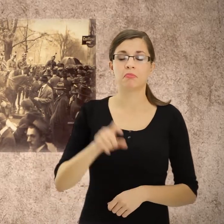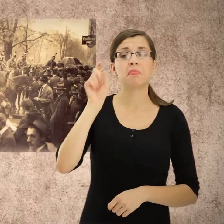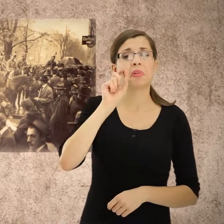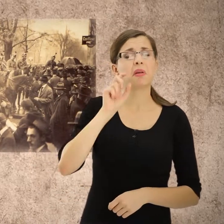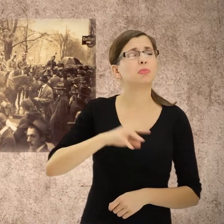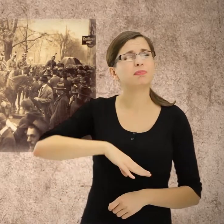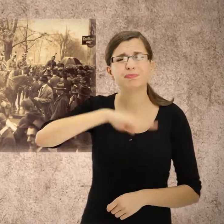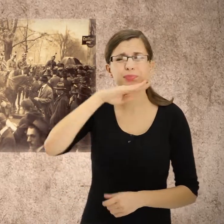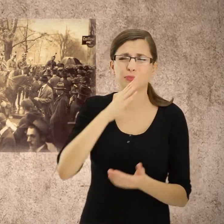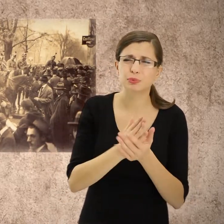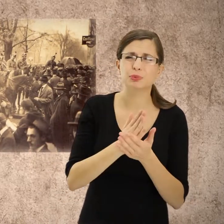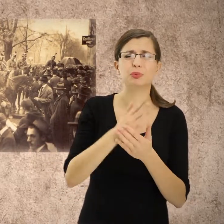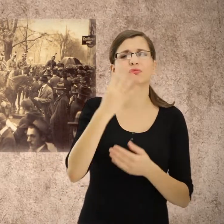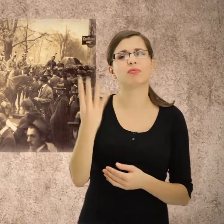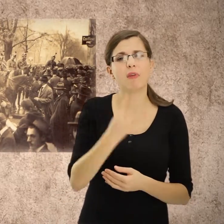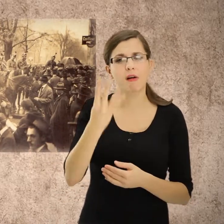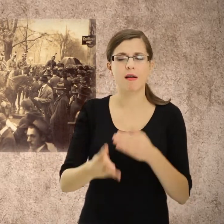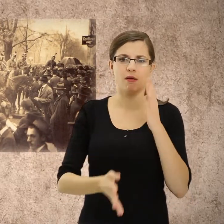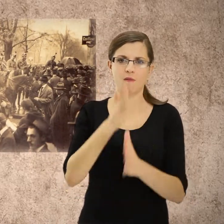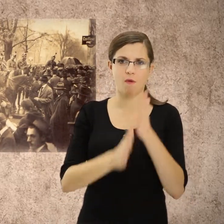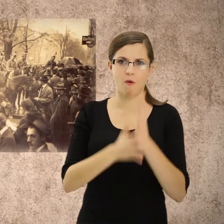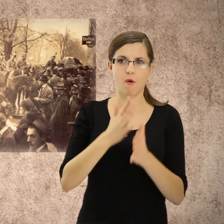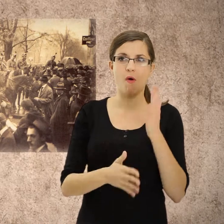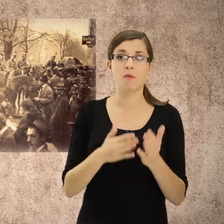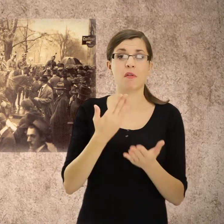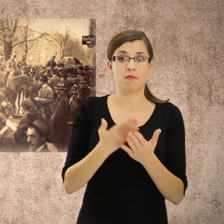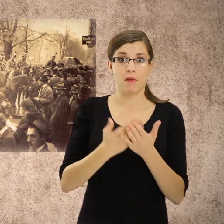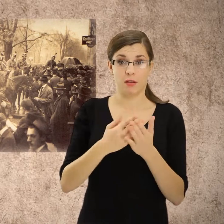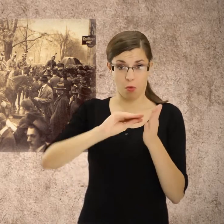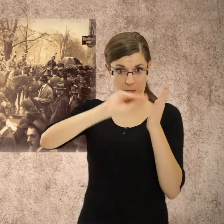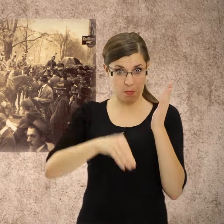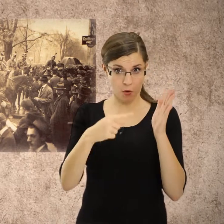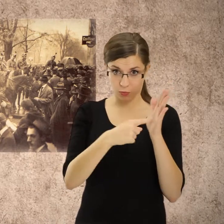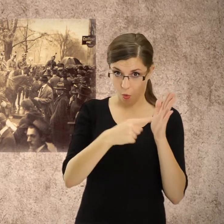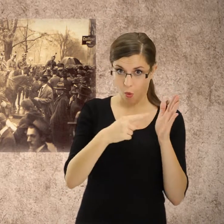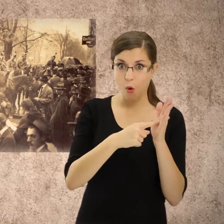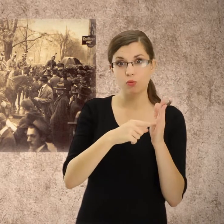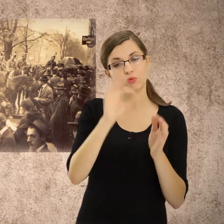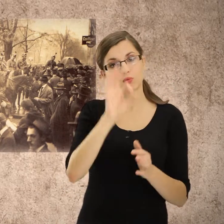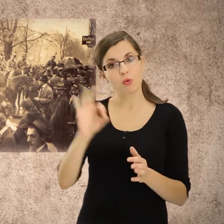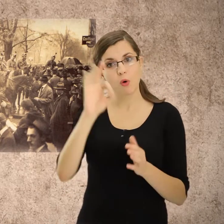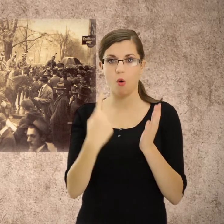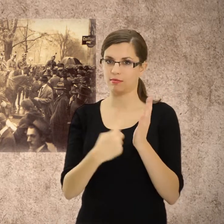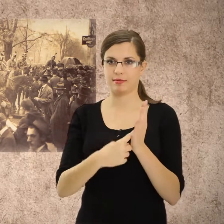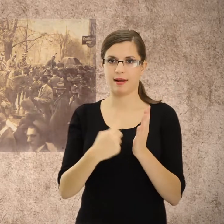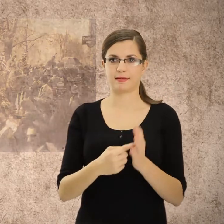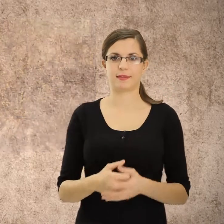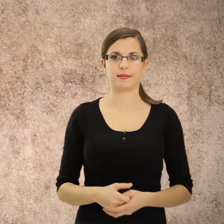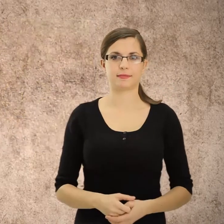Niemcy były już wyczerpane 4 letnią wojną i wiedziały, że to będzie ich ostatnia szansa.